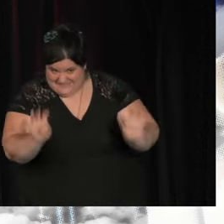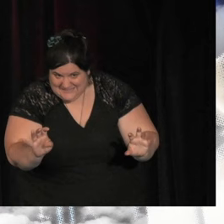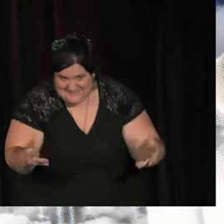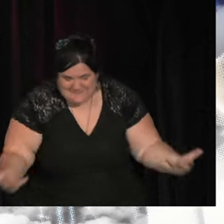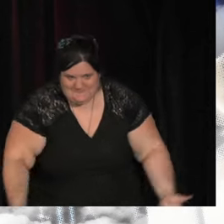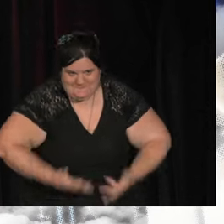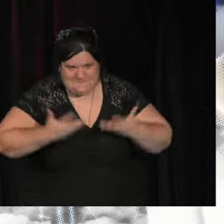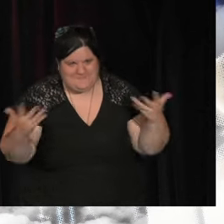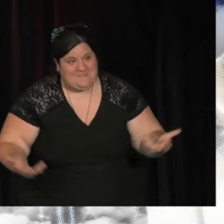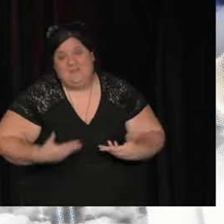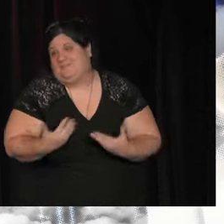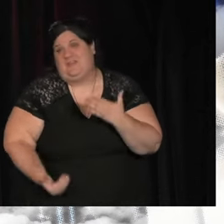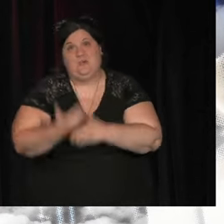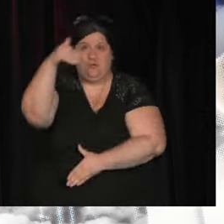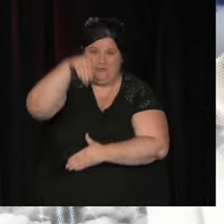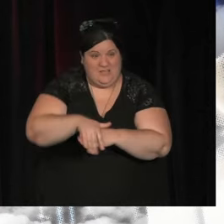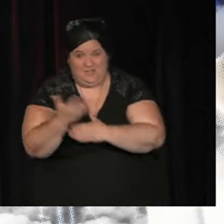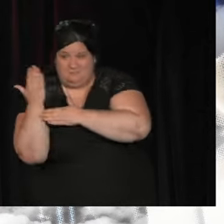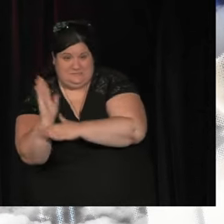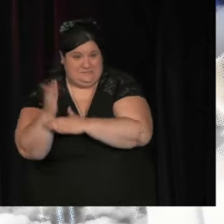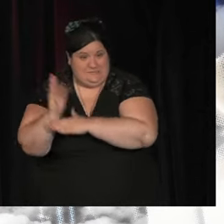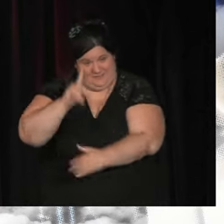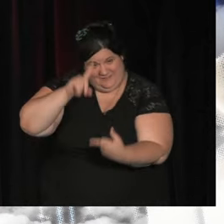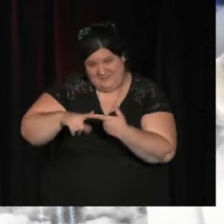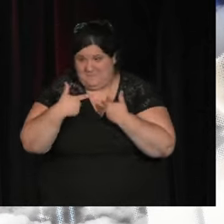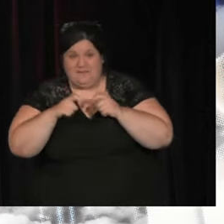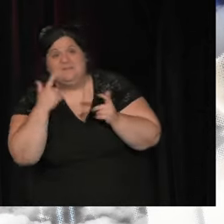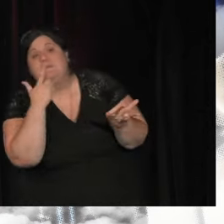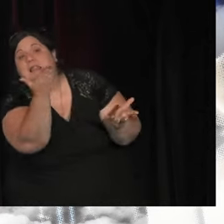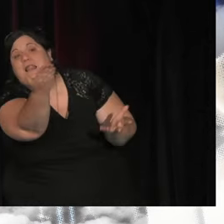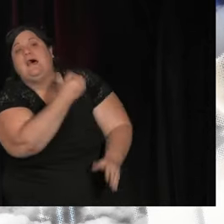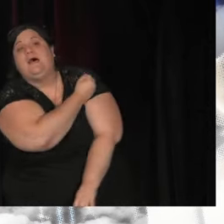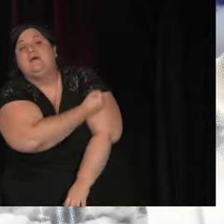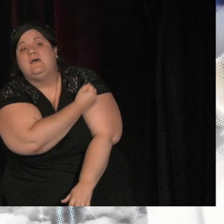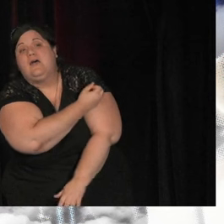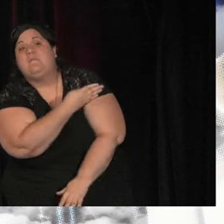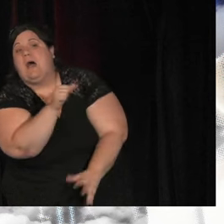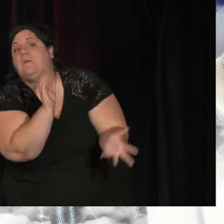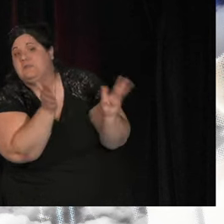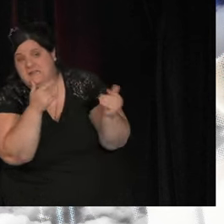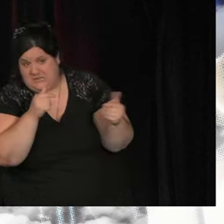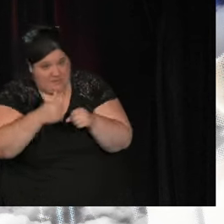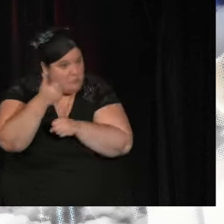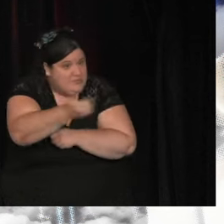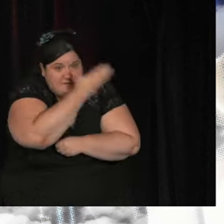On pourrait faire une journée entière à la BPI pour le prochain sujet, Michel, si tu ne sais pas quoi faire. C'est un gros sujet où les gros jeux en tout cas investissent de